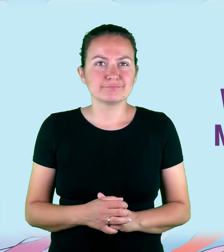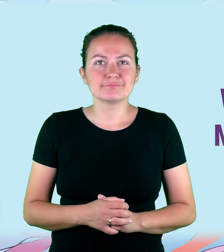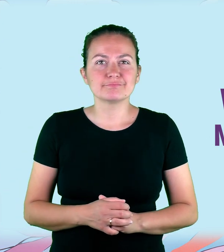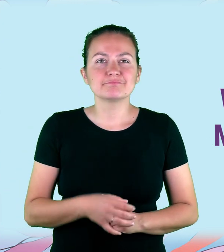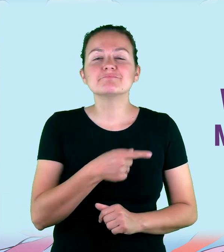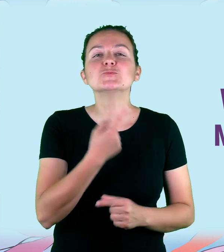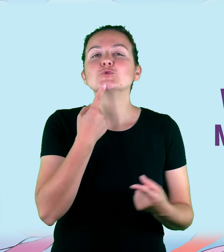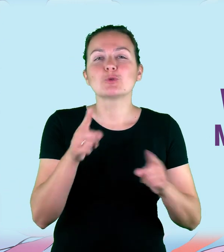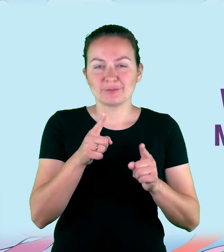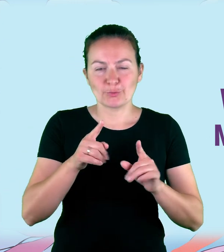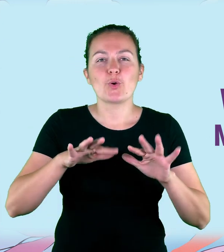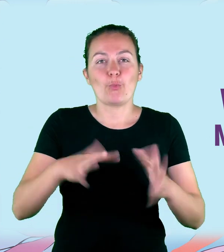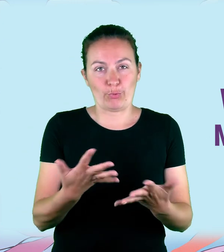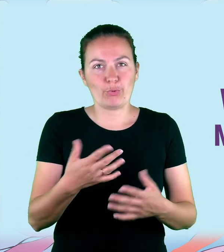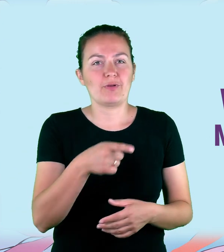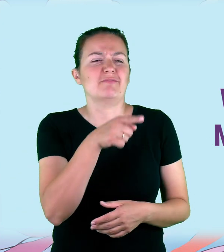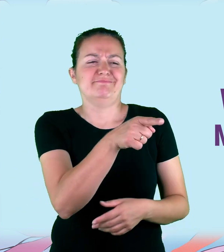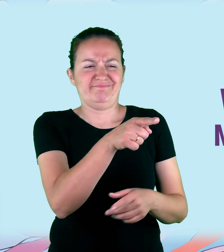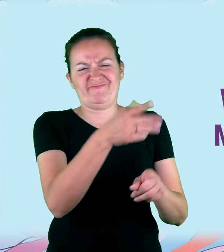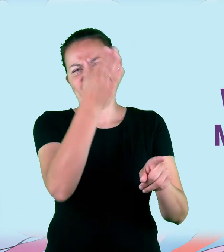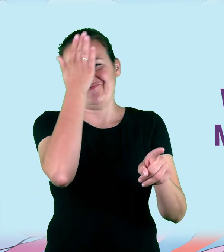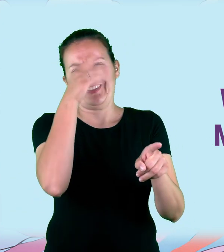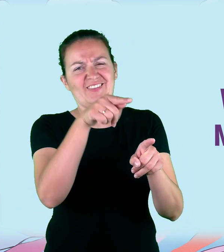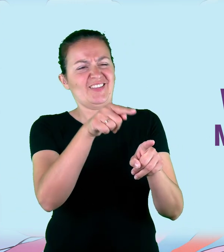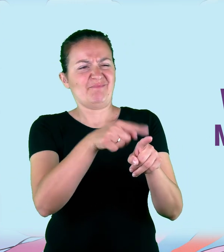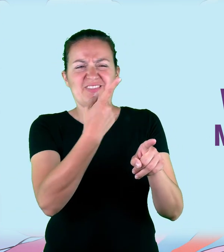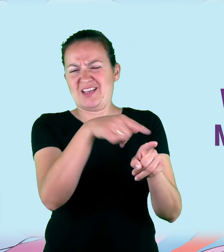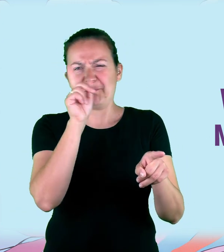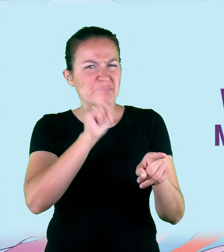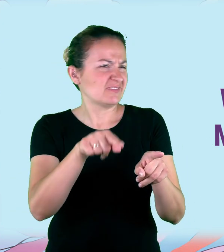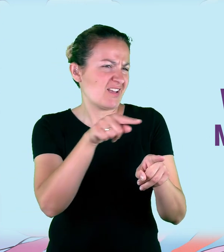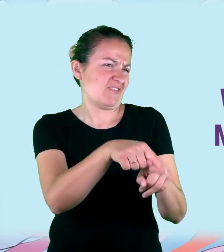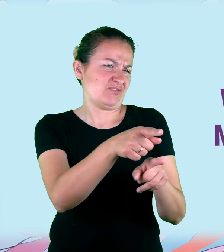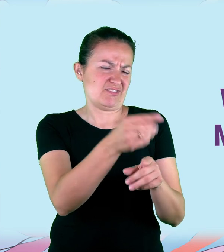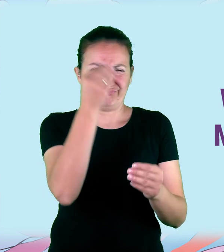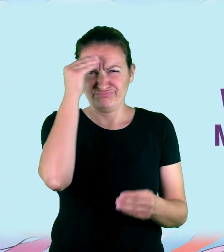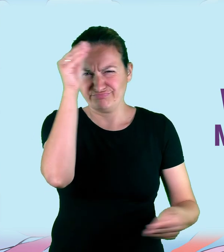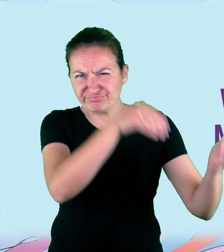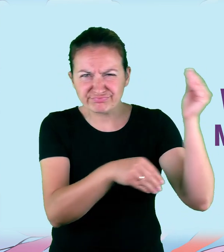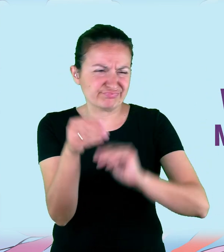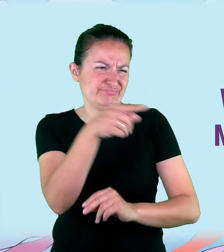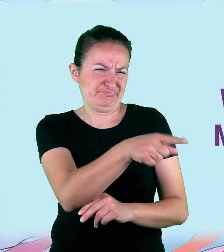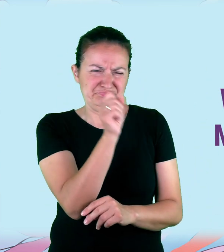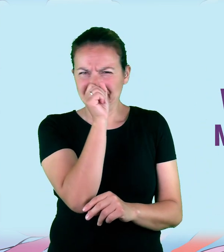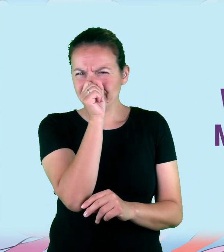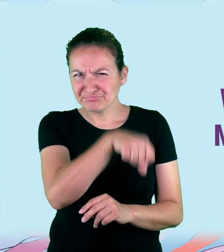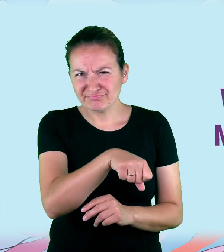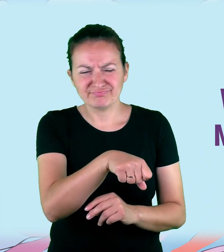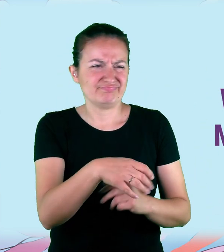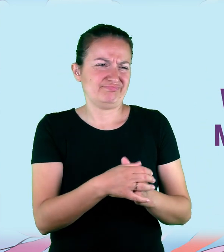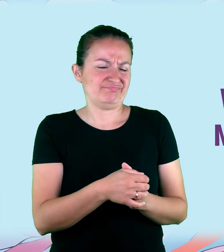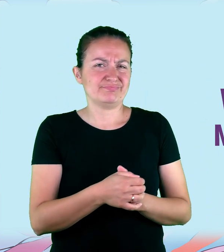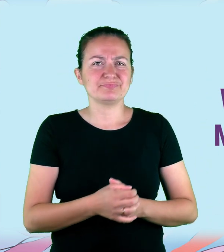Stwierdzić, że coś jest nieprawdziwe, wymyślone.